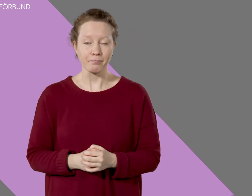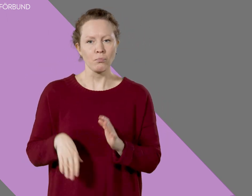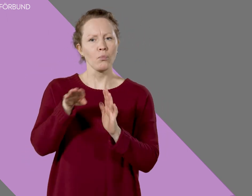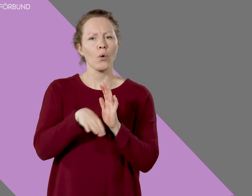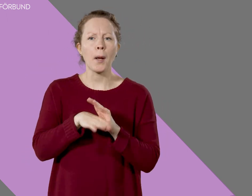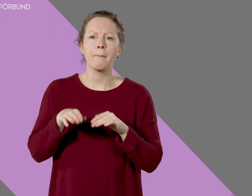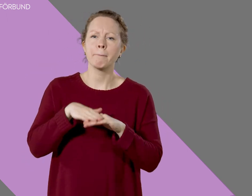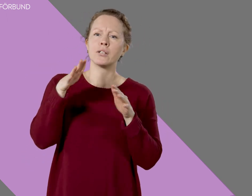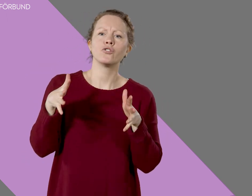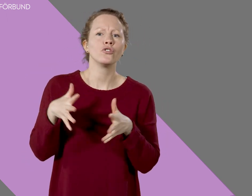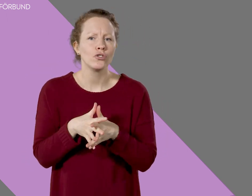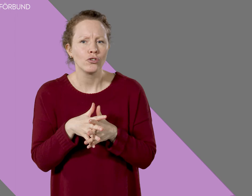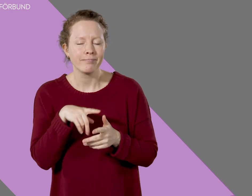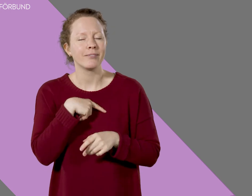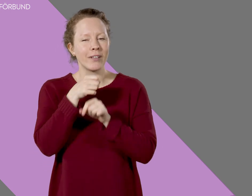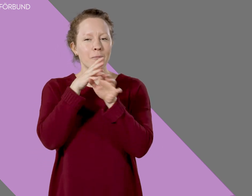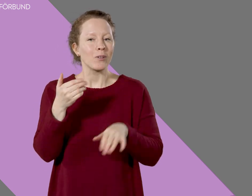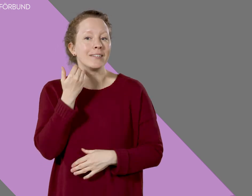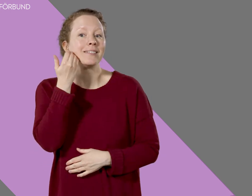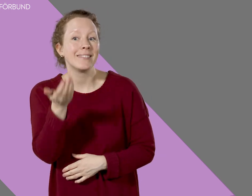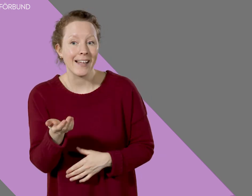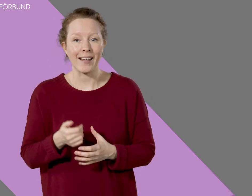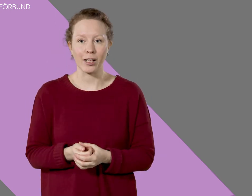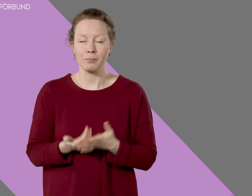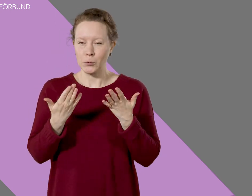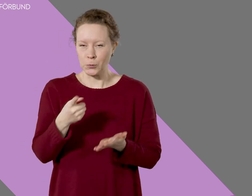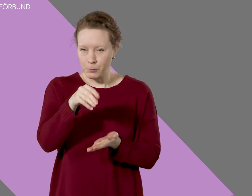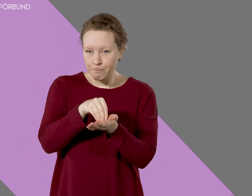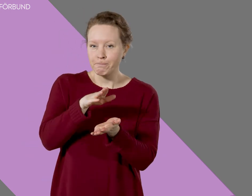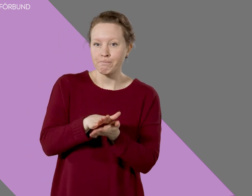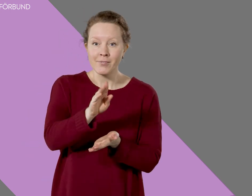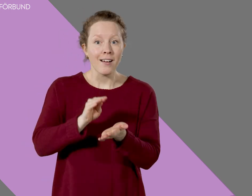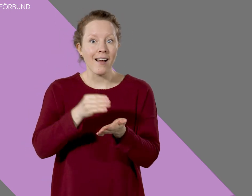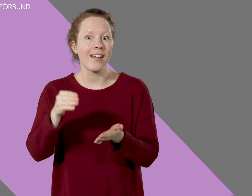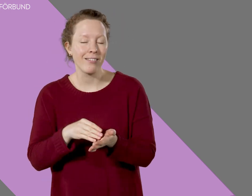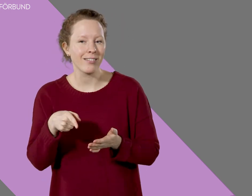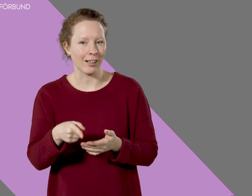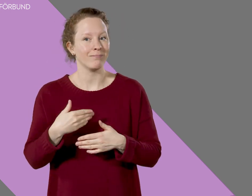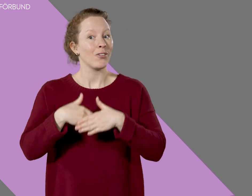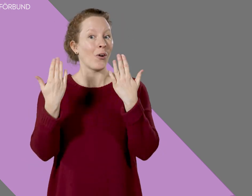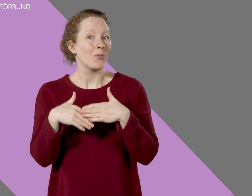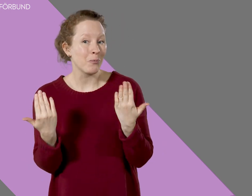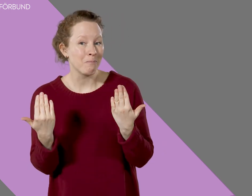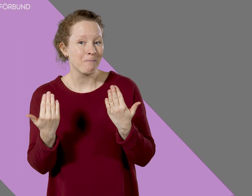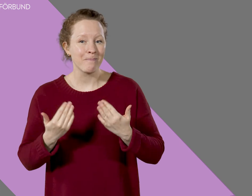Vi informerar närmare om programmet senare. Pricka in festivaldatumet i kalendern!